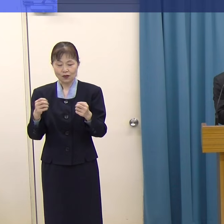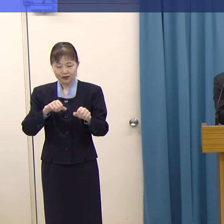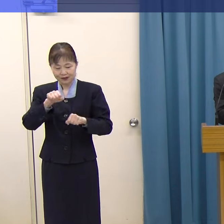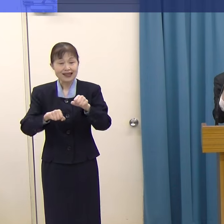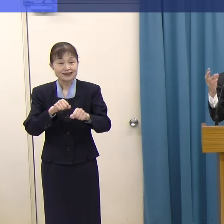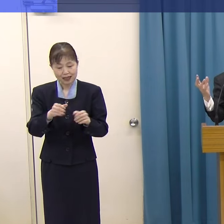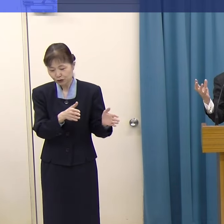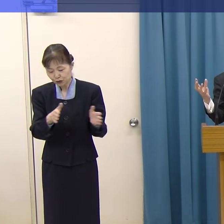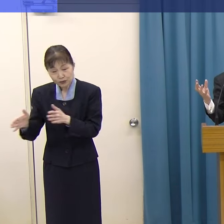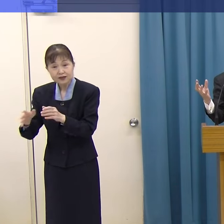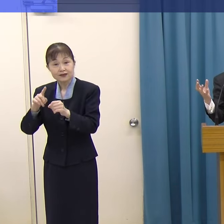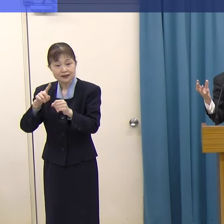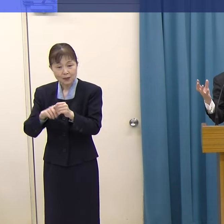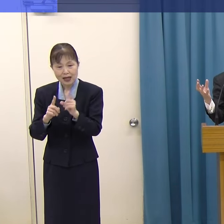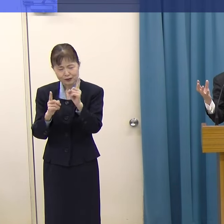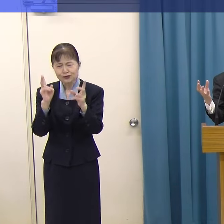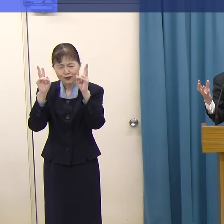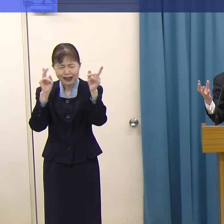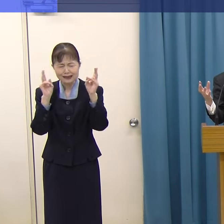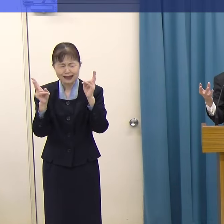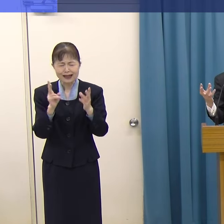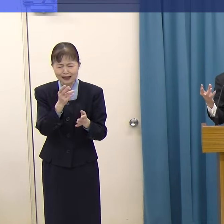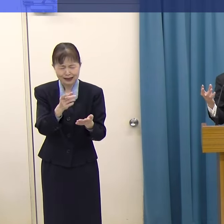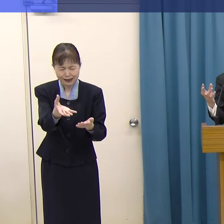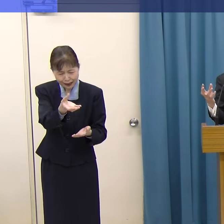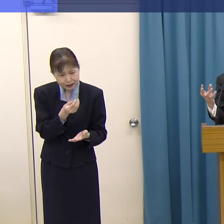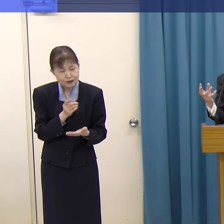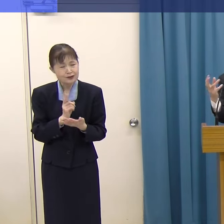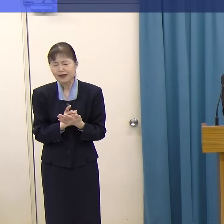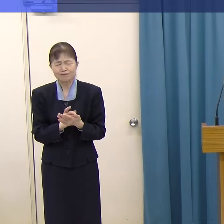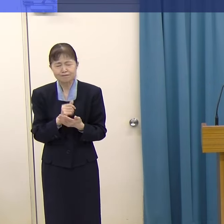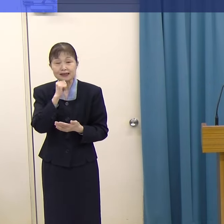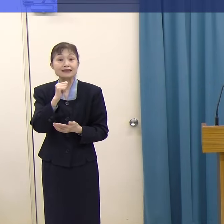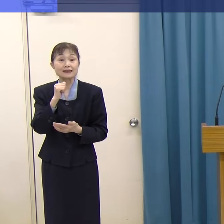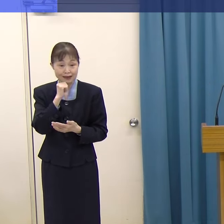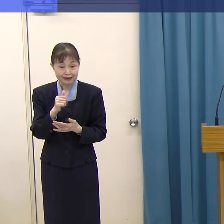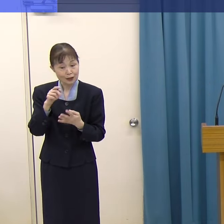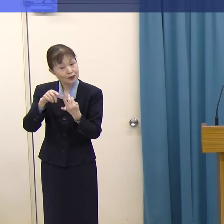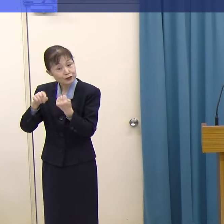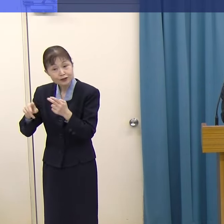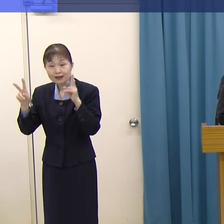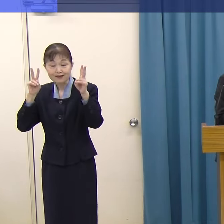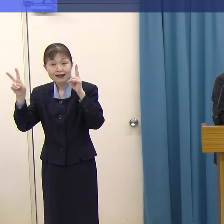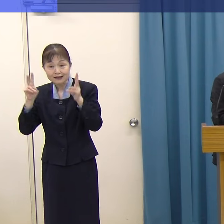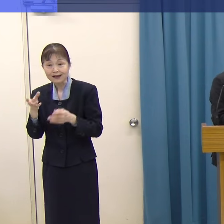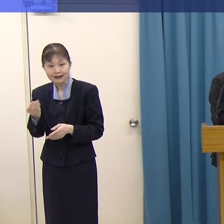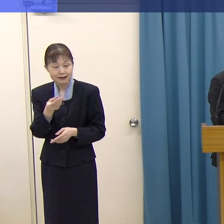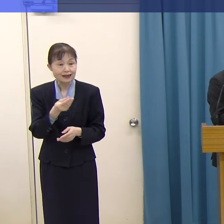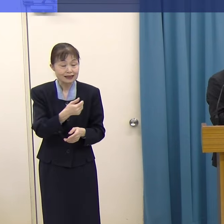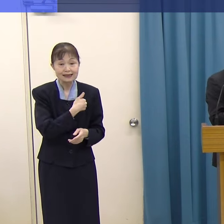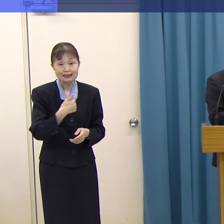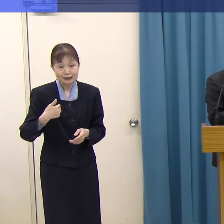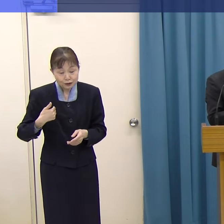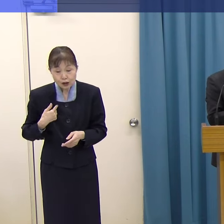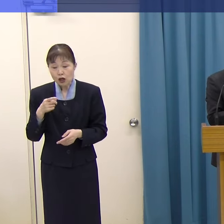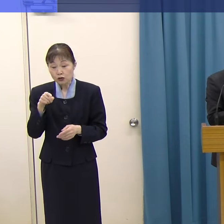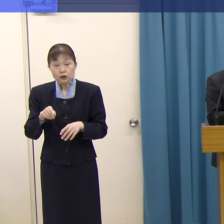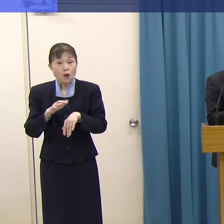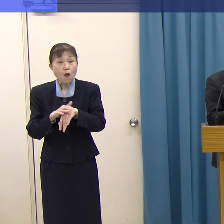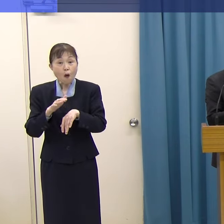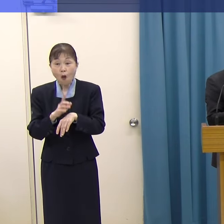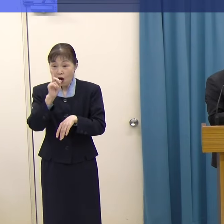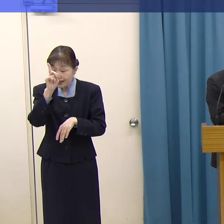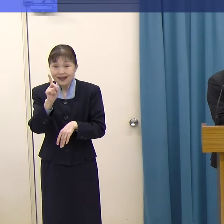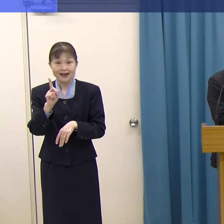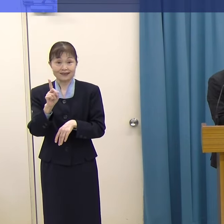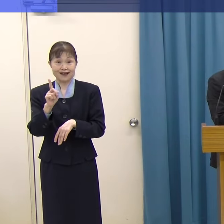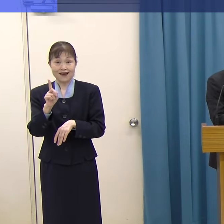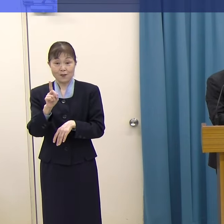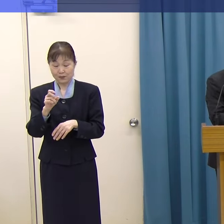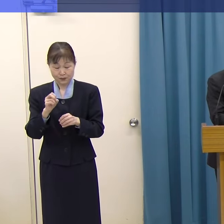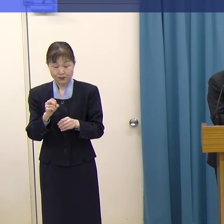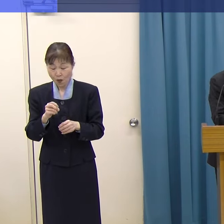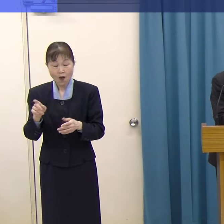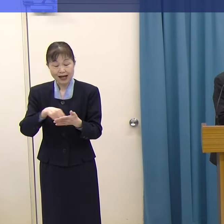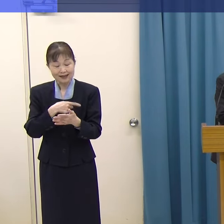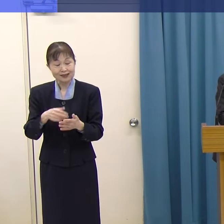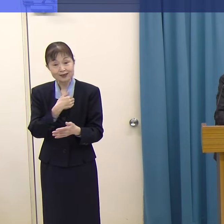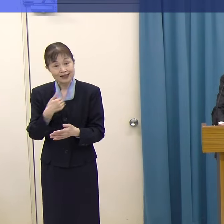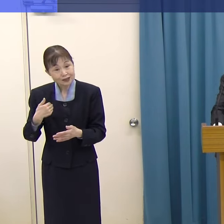複数のレンタサイクル事業者の皆様から一括で手配できるようにして、多人数のツアーにも対応できるようにします。